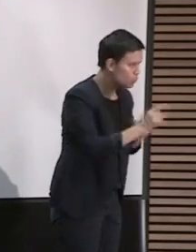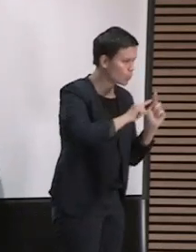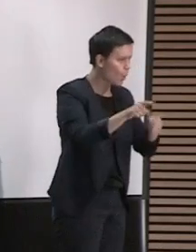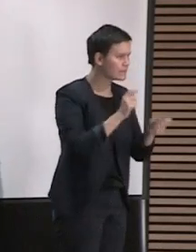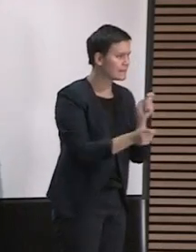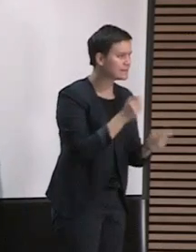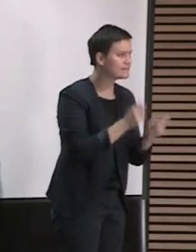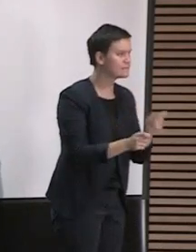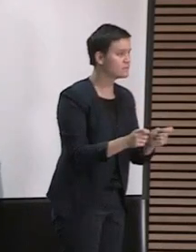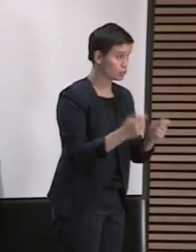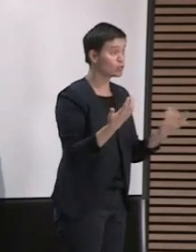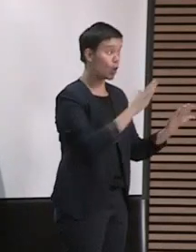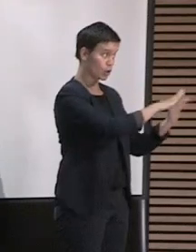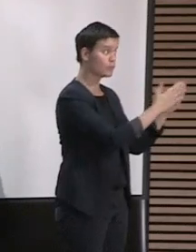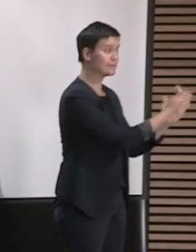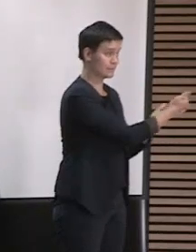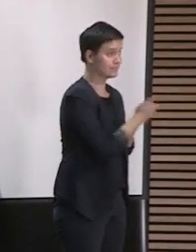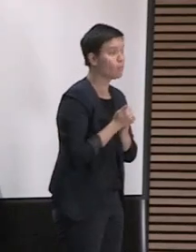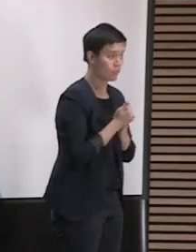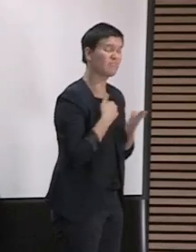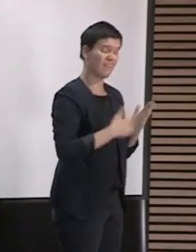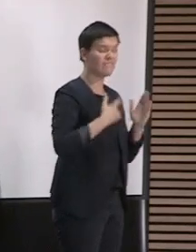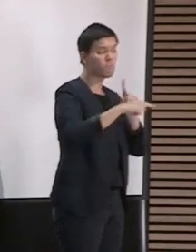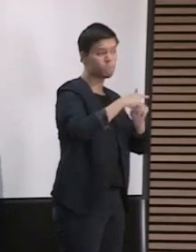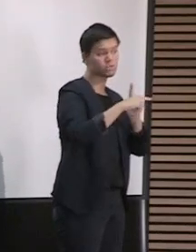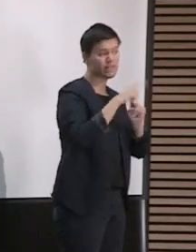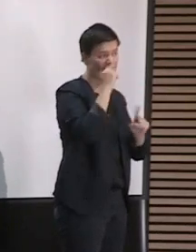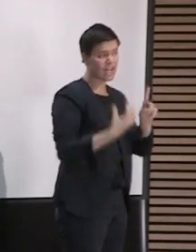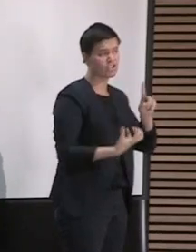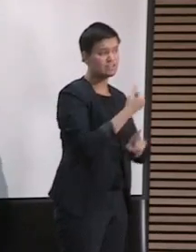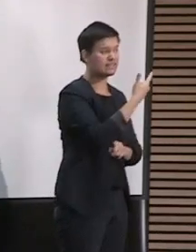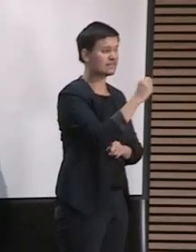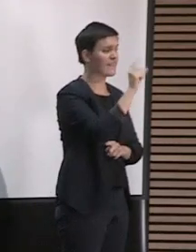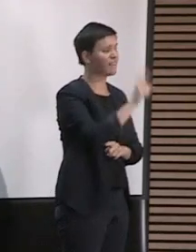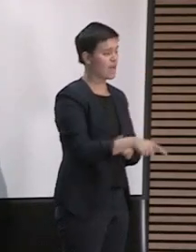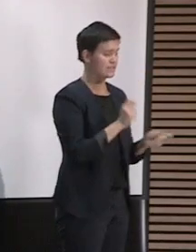Karere i tenei wiki ki a ratou whakaminenga, ka tono kia